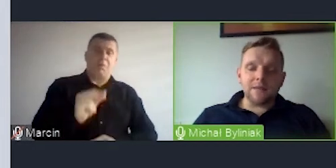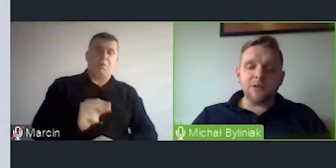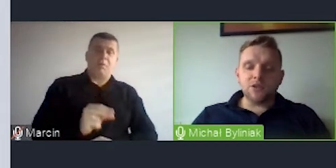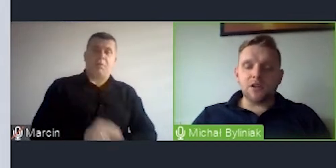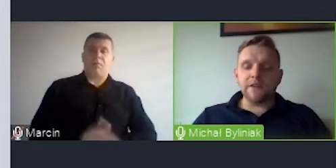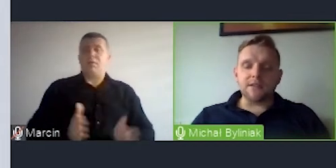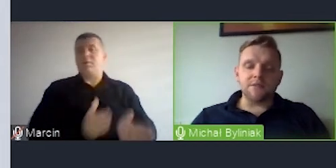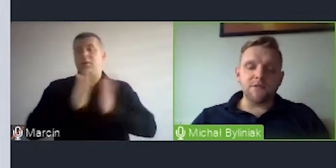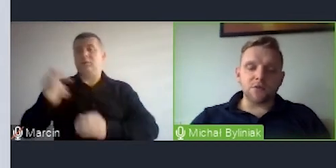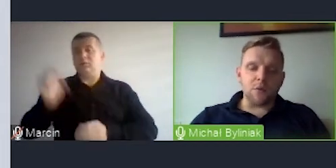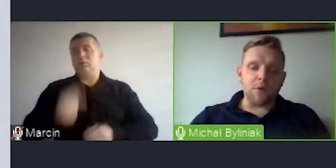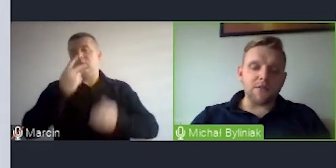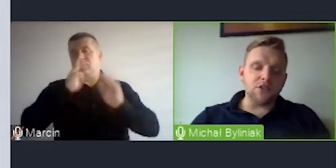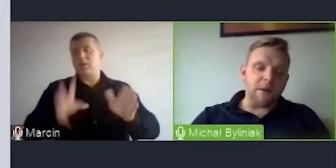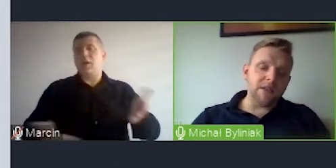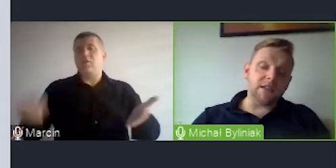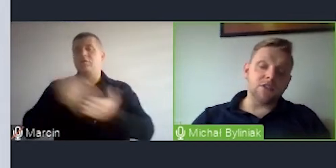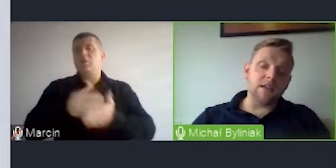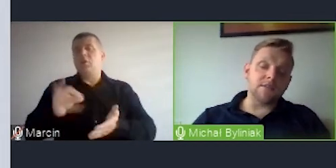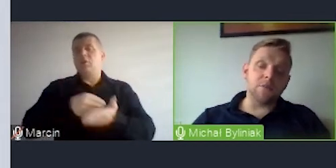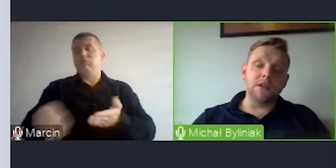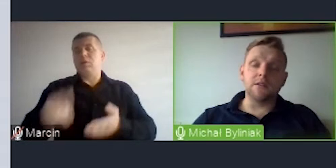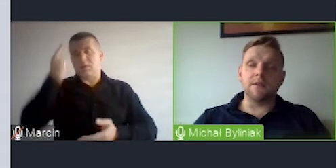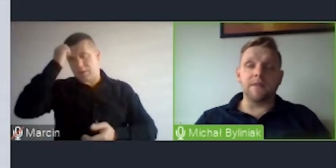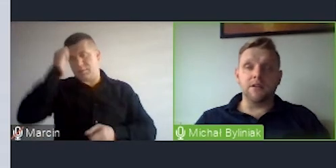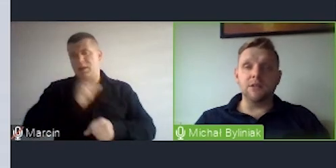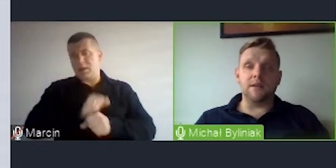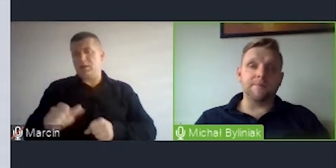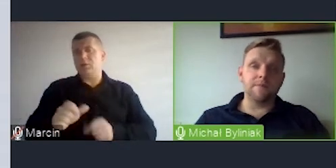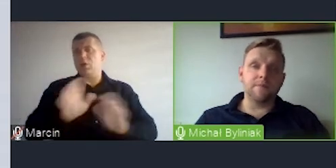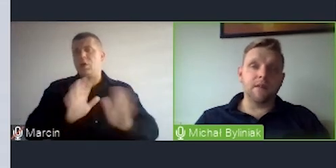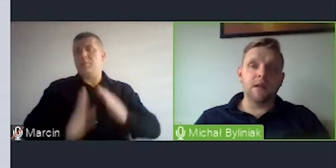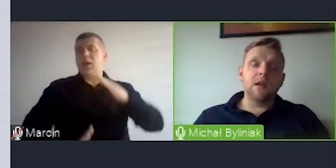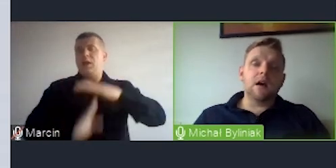Następnie musicie go wykazać we wniosku o płatność i pamiętać, że jest objęty limitem.